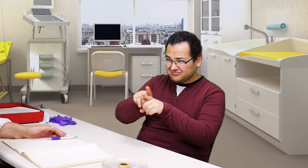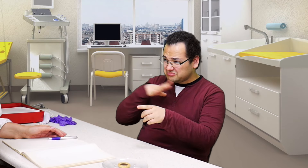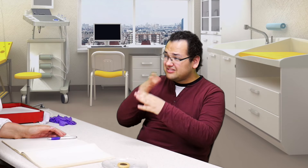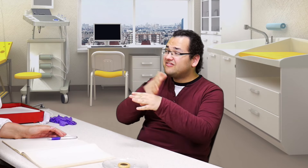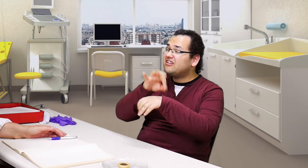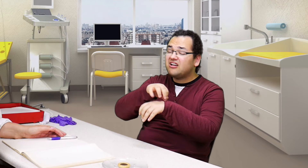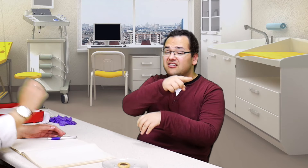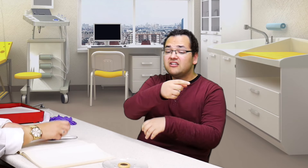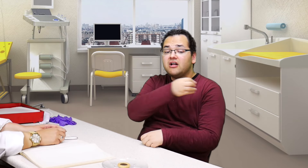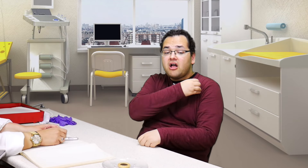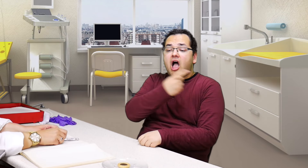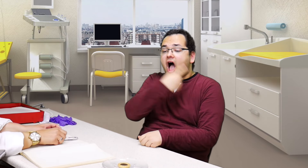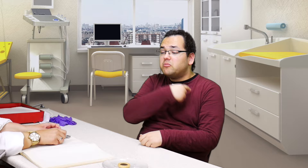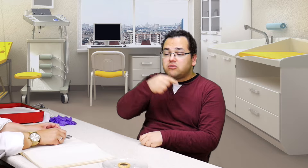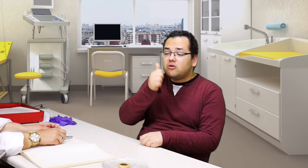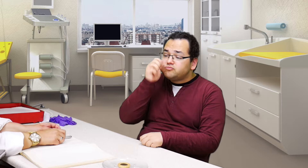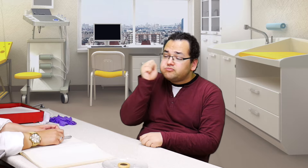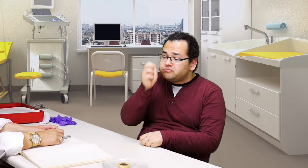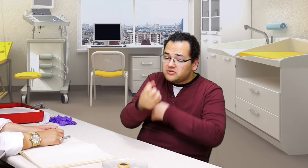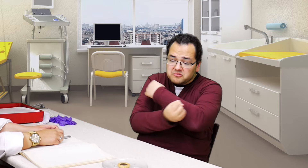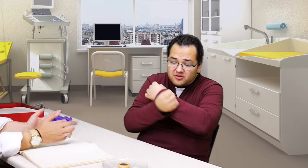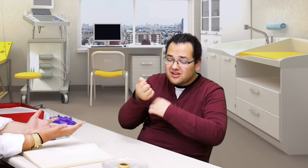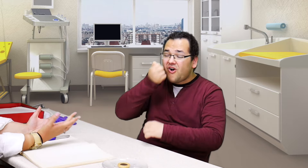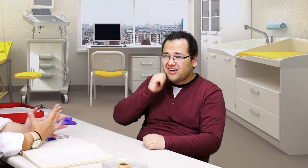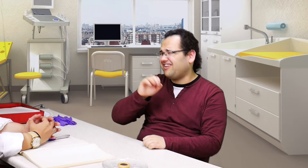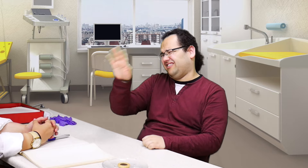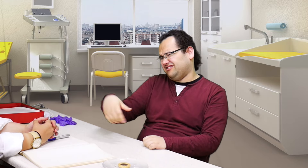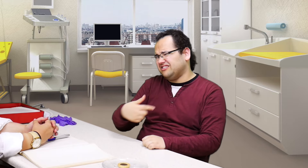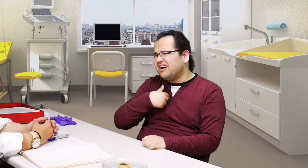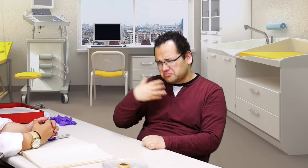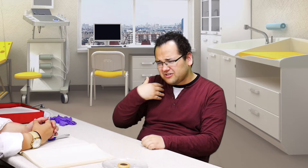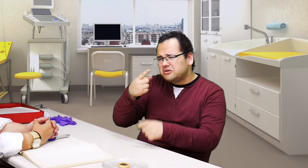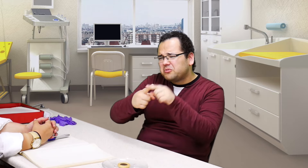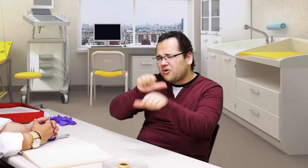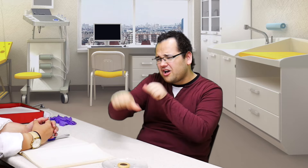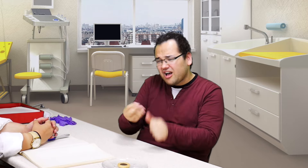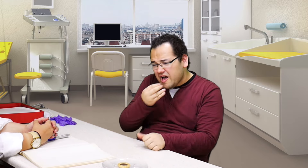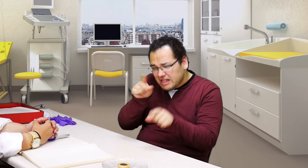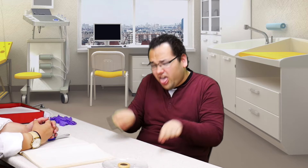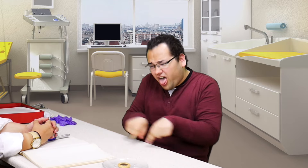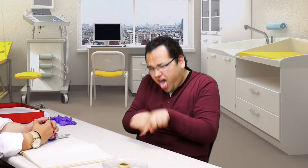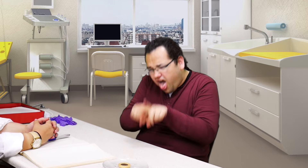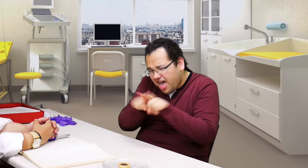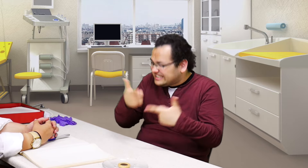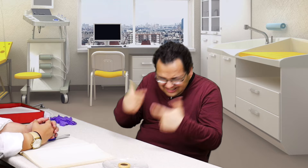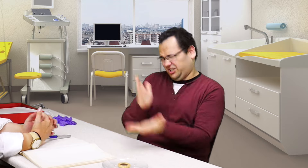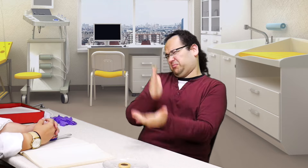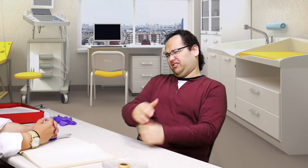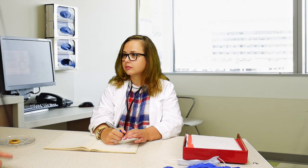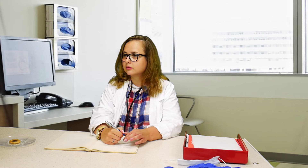Poprzedni lekarz kazał mi jeść tylko warzywa, owoce i pić wodę. Pół roku minęło - nic mi to nie pomogło!